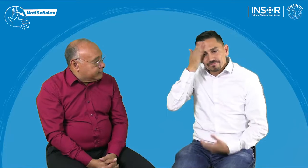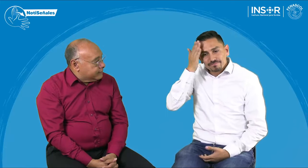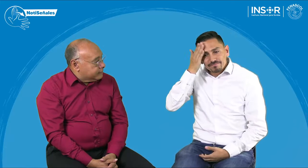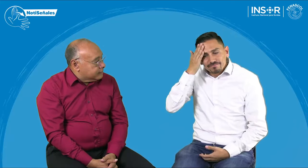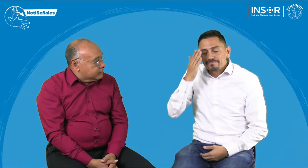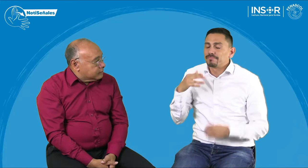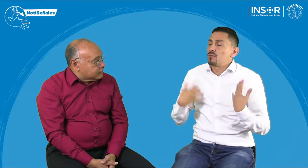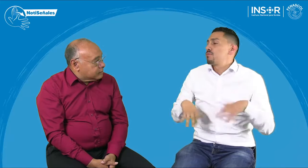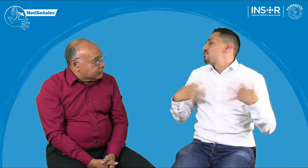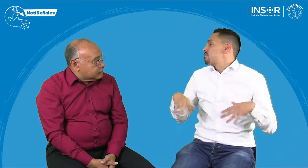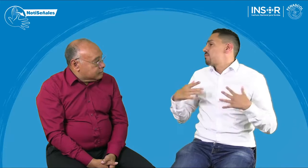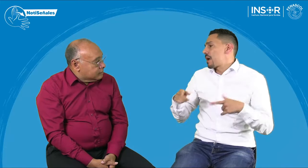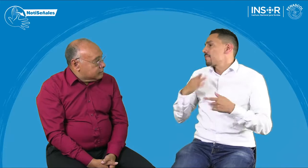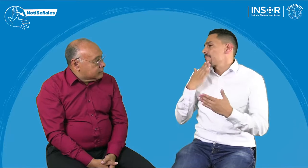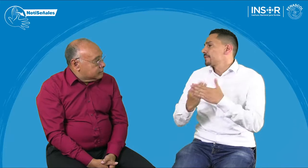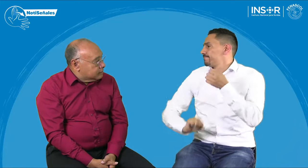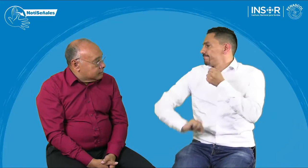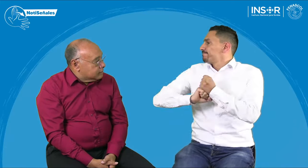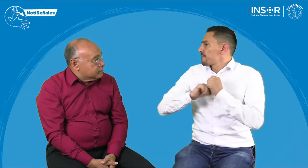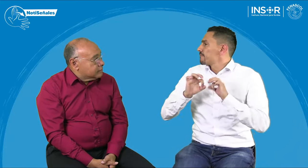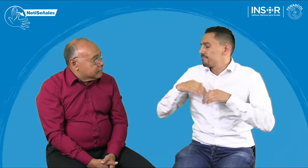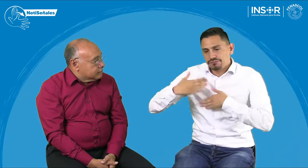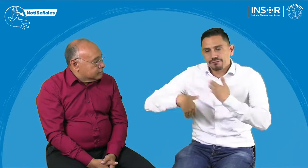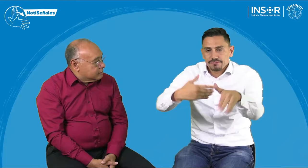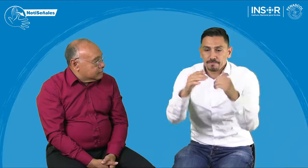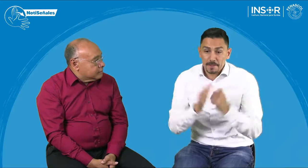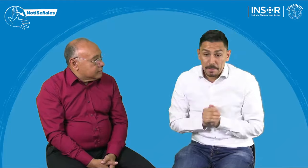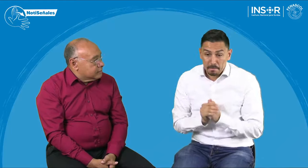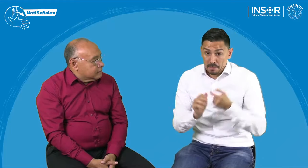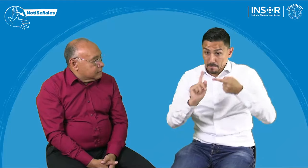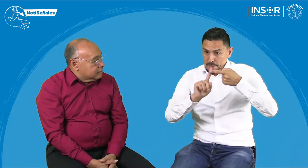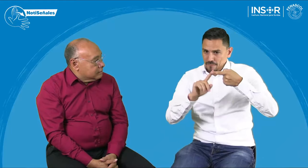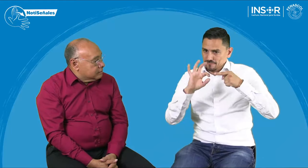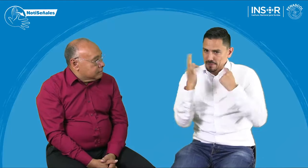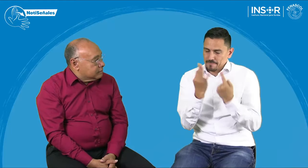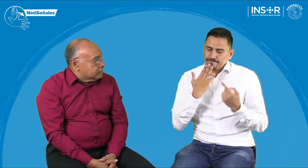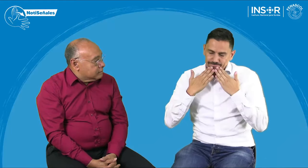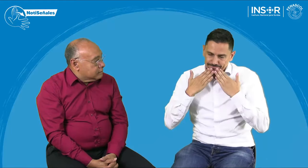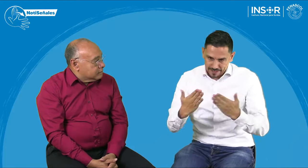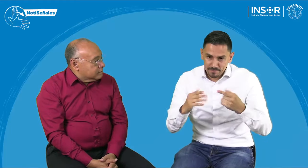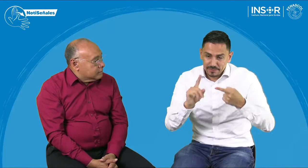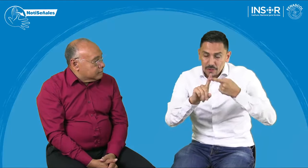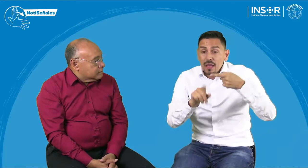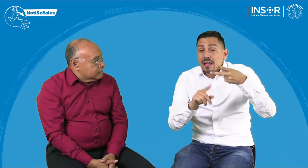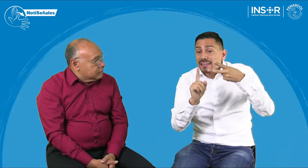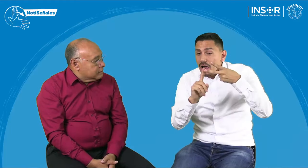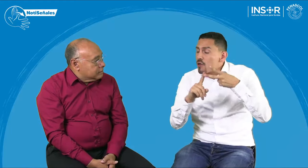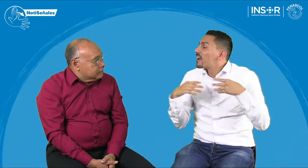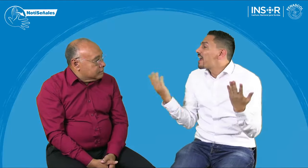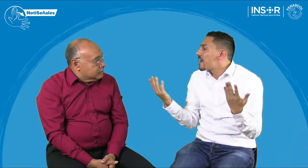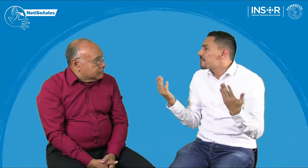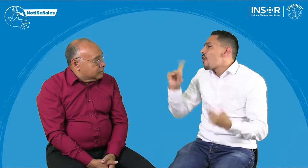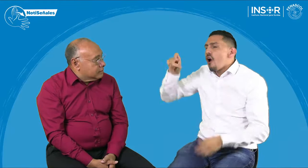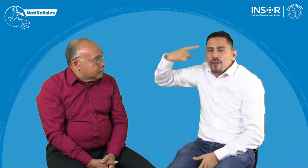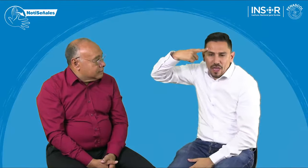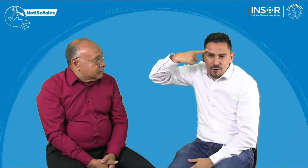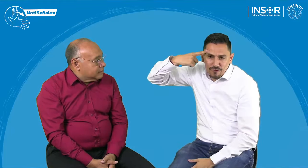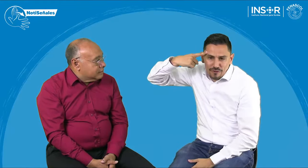junto a mi mamá. Y es algo siempre en el corazón y en mi mente gracias a ellos por ese